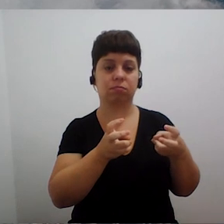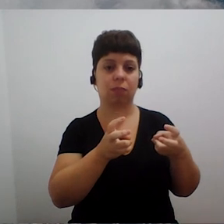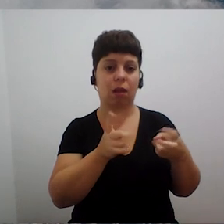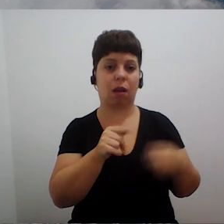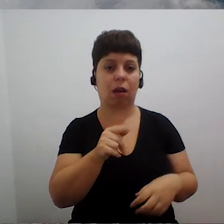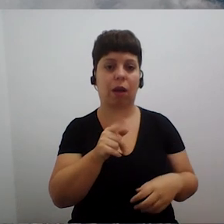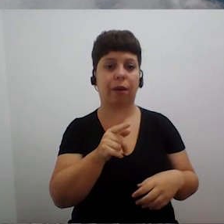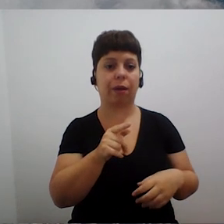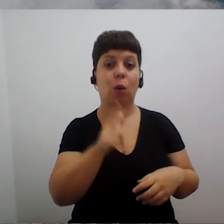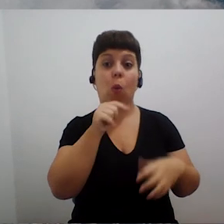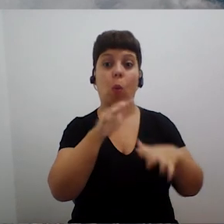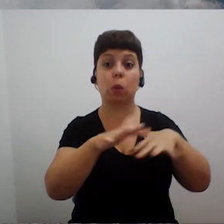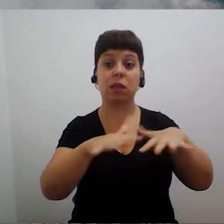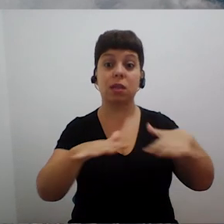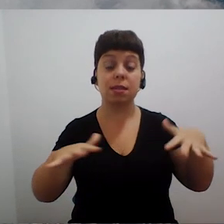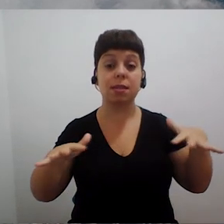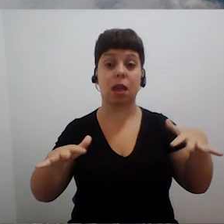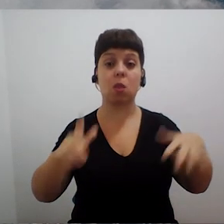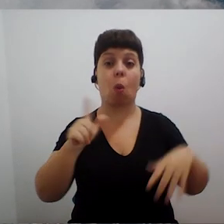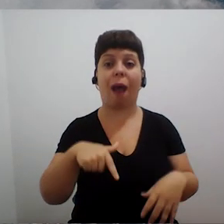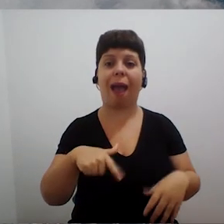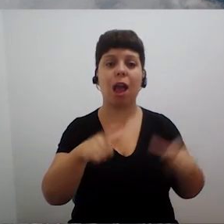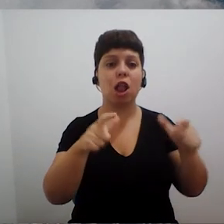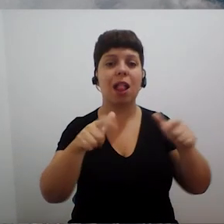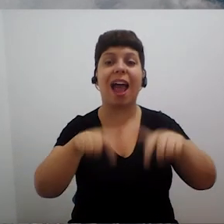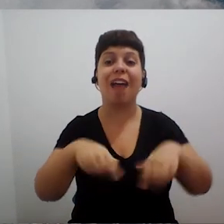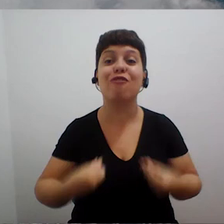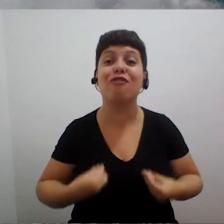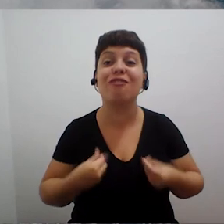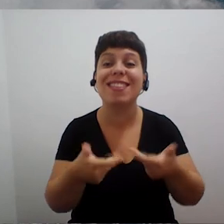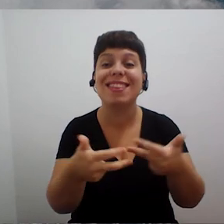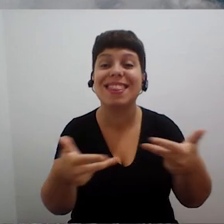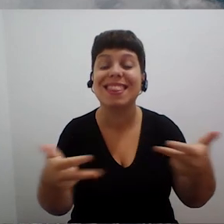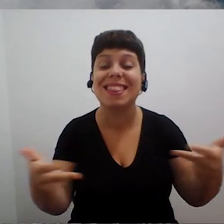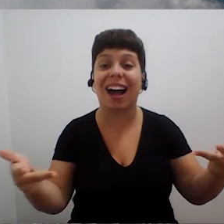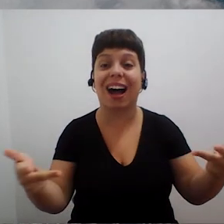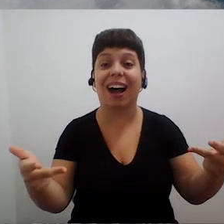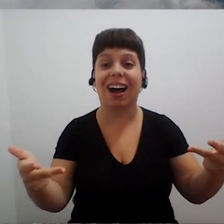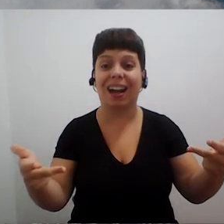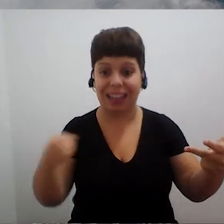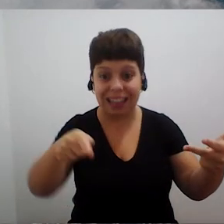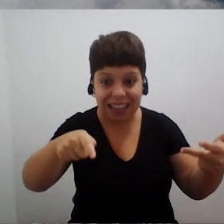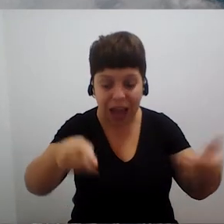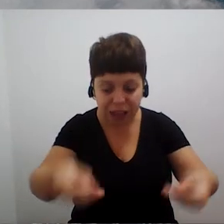os oceanos é um lugar de vida e fonte de vida e a relação de Jesus com uma proximidade muito intensa ao mar